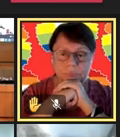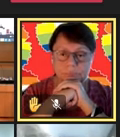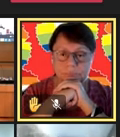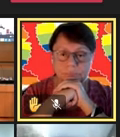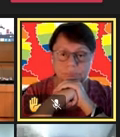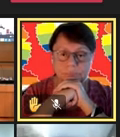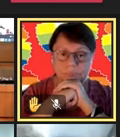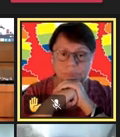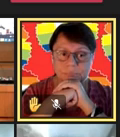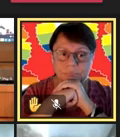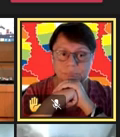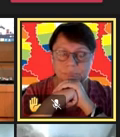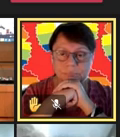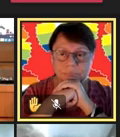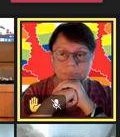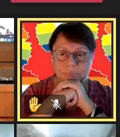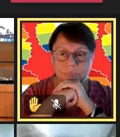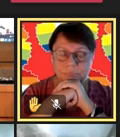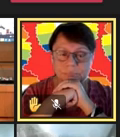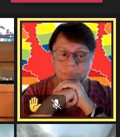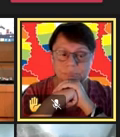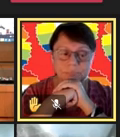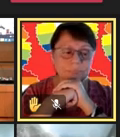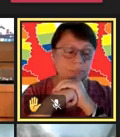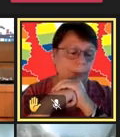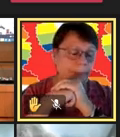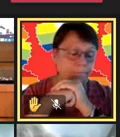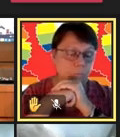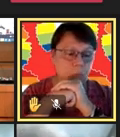När församlingen 2015 beslutade om Kulturhuset